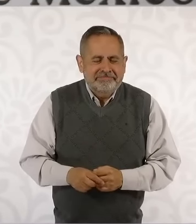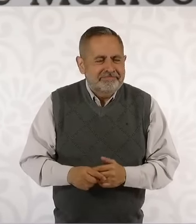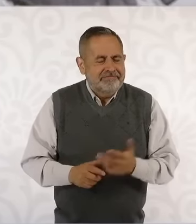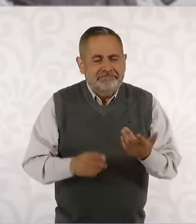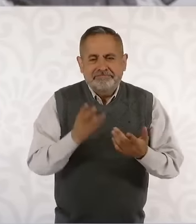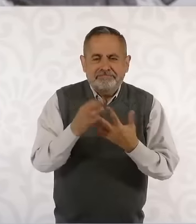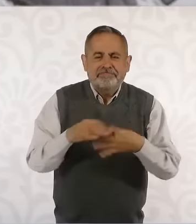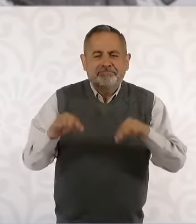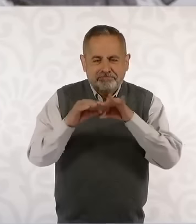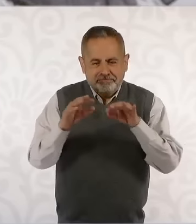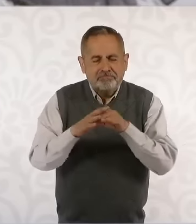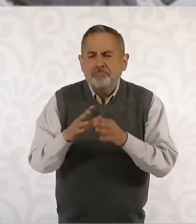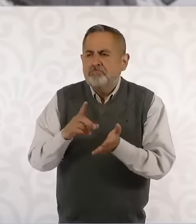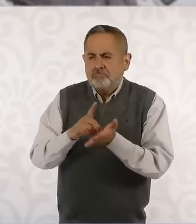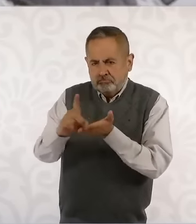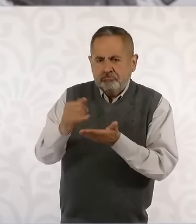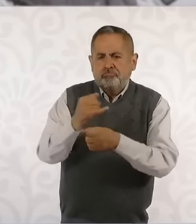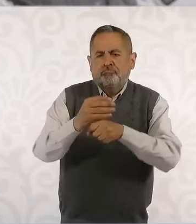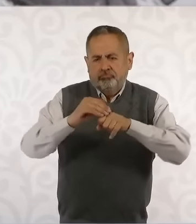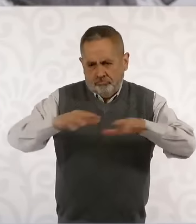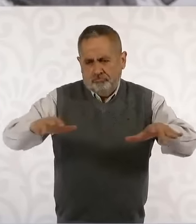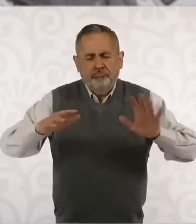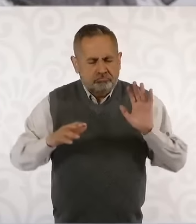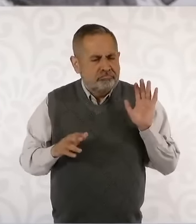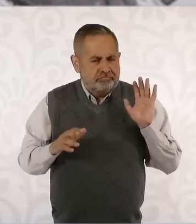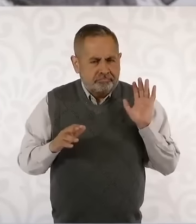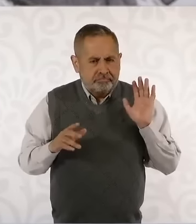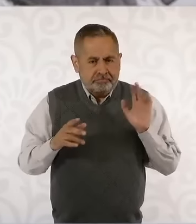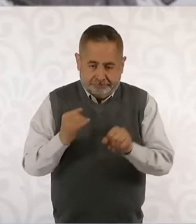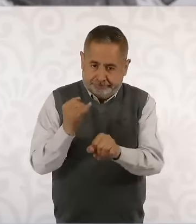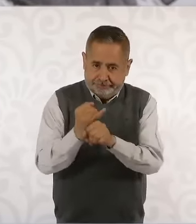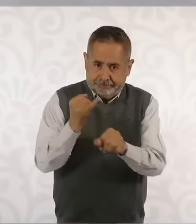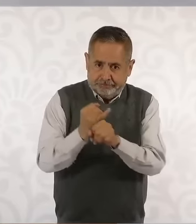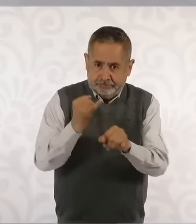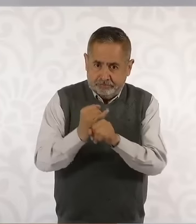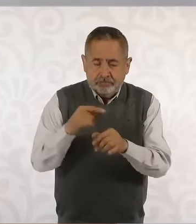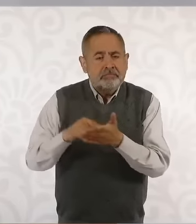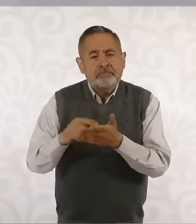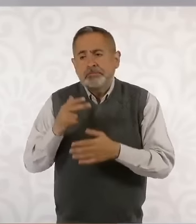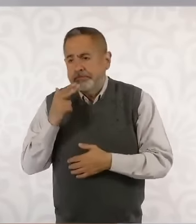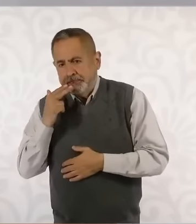importante el derecho a la información y si las redes sociales son muy buenas en muchos sentidos,